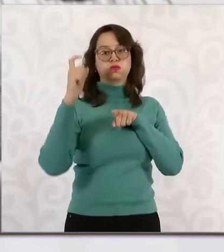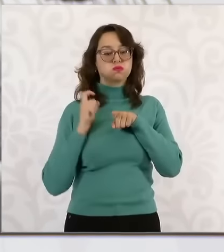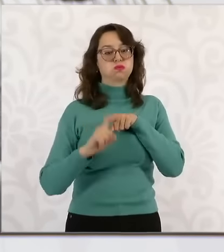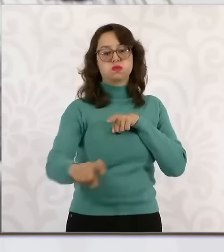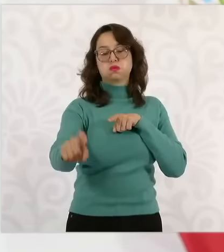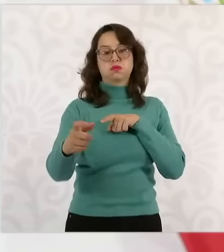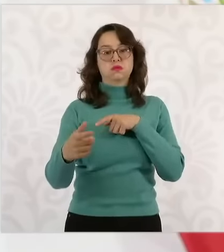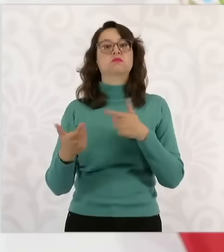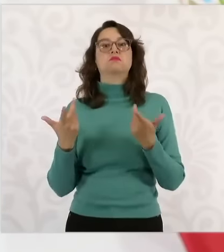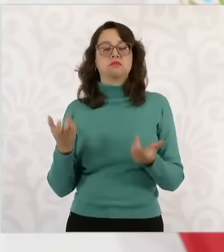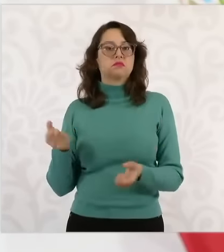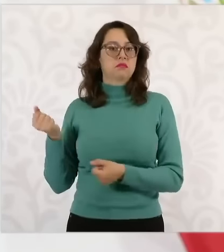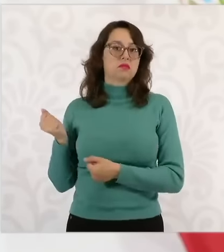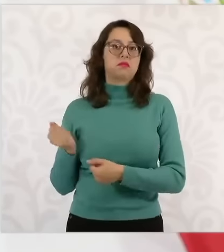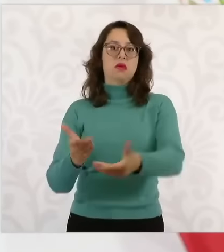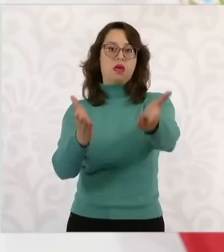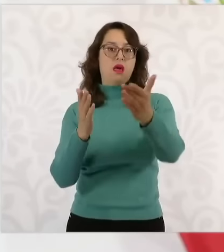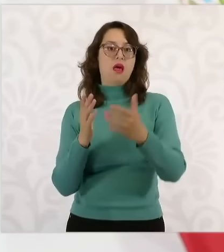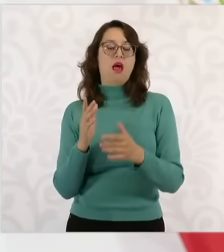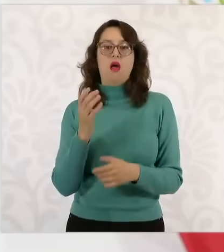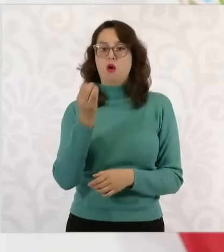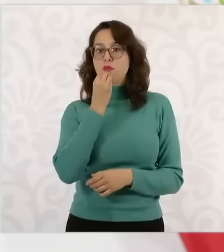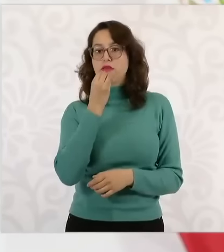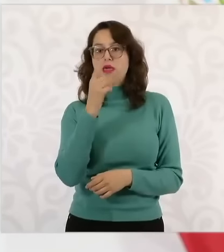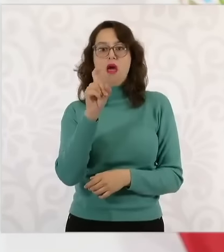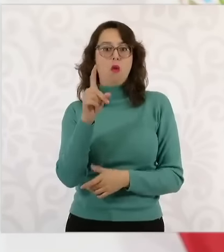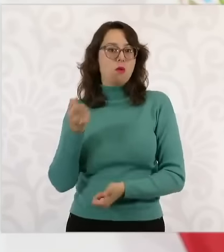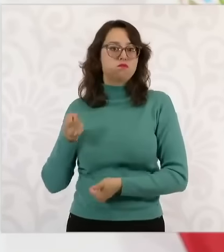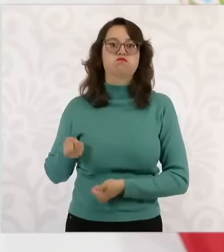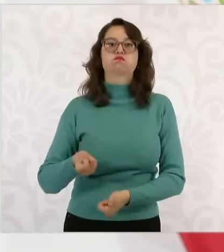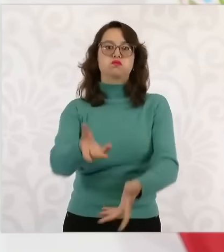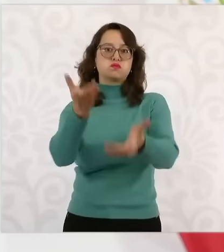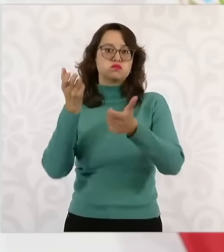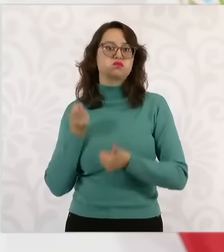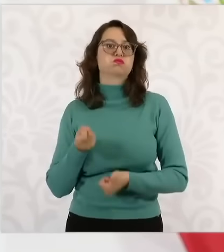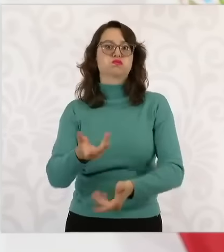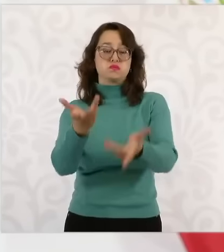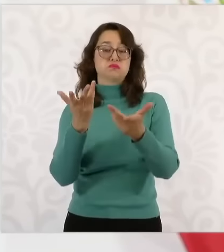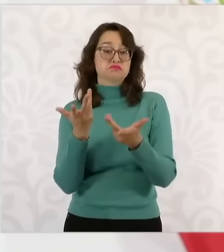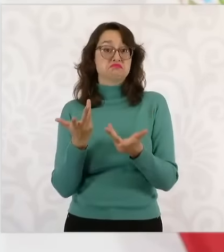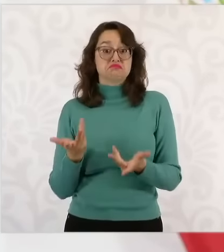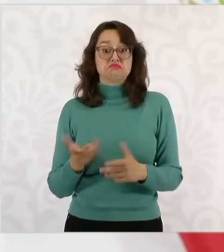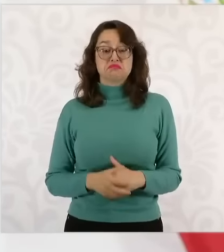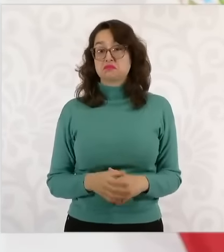tirolesa que está llegando al otro lado en lo que se abre el camino. Entonces todas las localidades